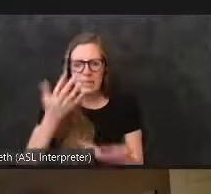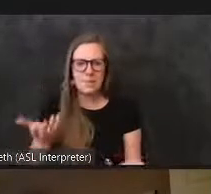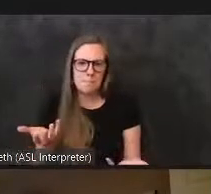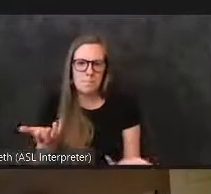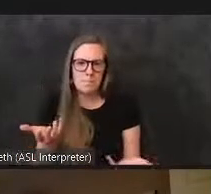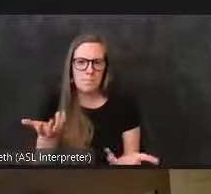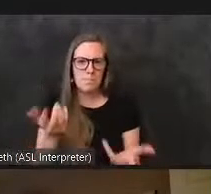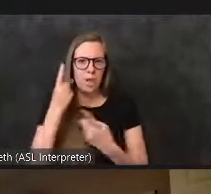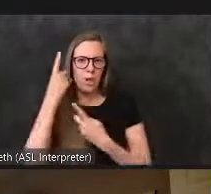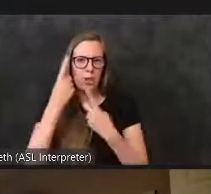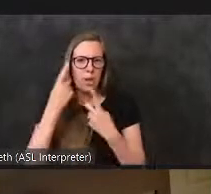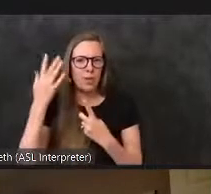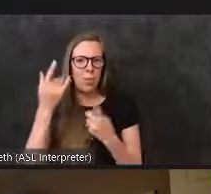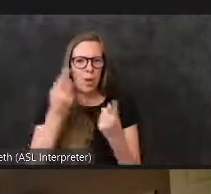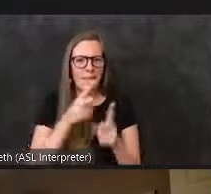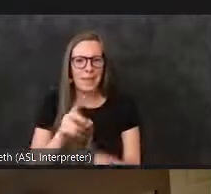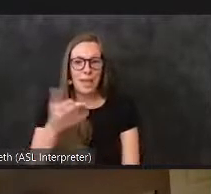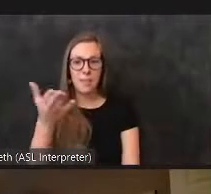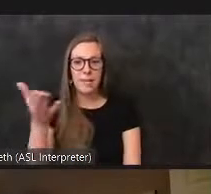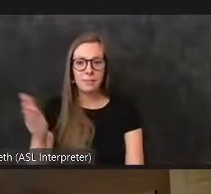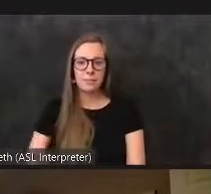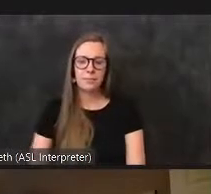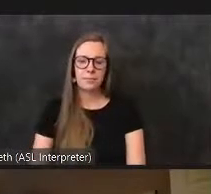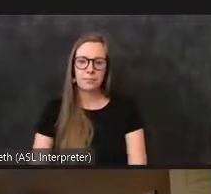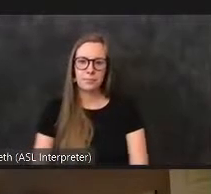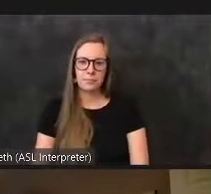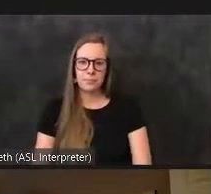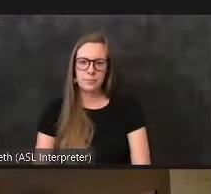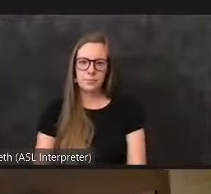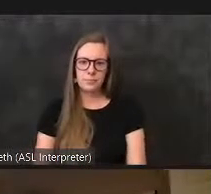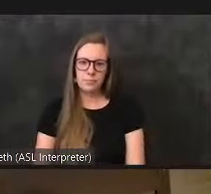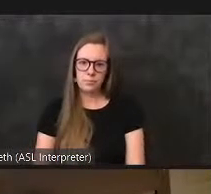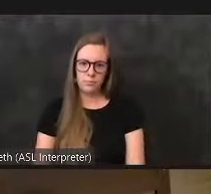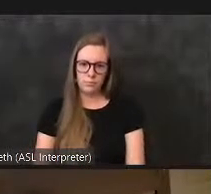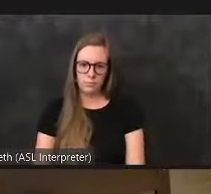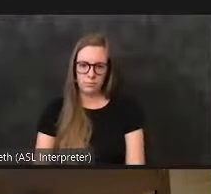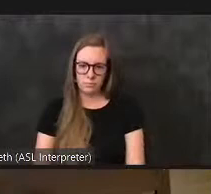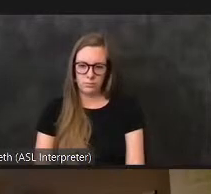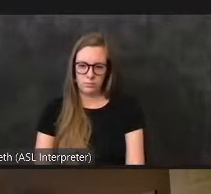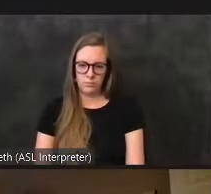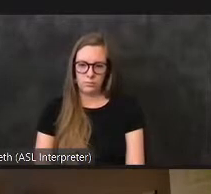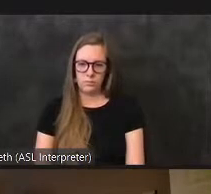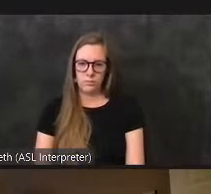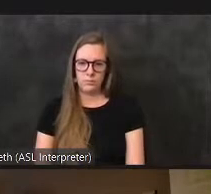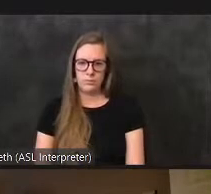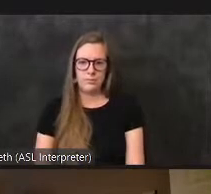Alguien tiene algo, alguna pensamiento o algo que pueden compartir con respecto a no sé si Jenny